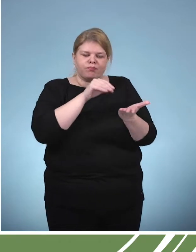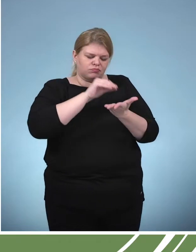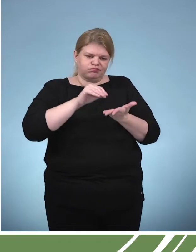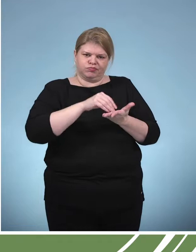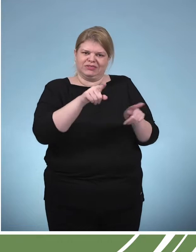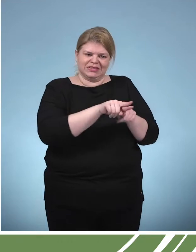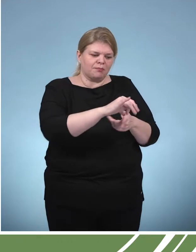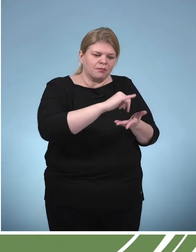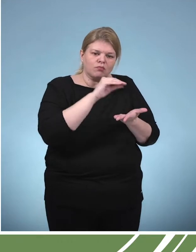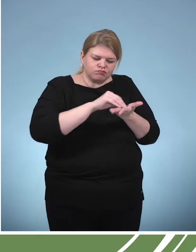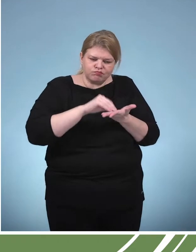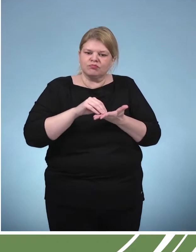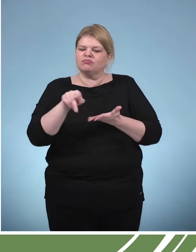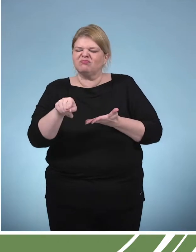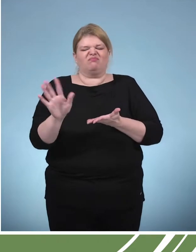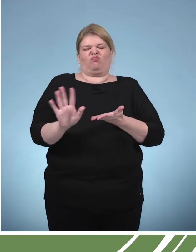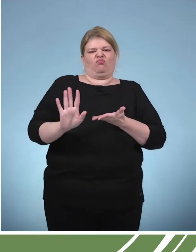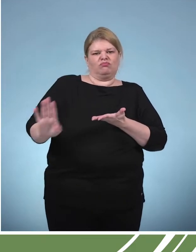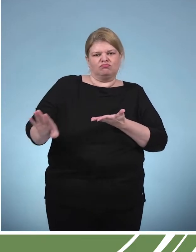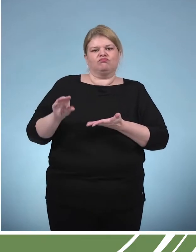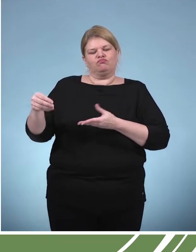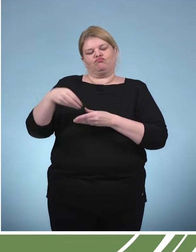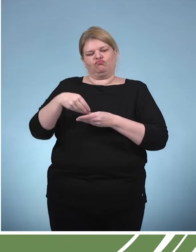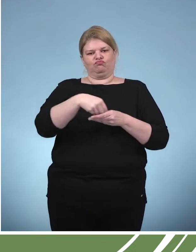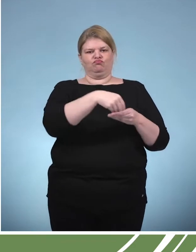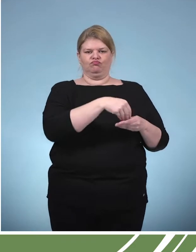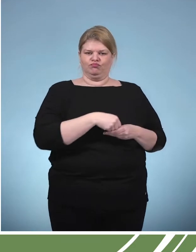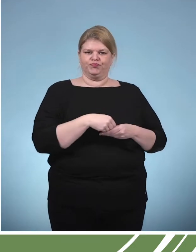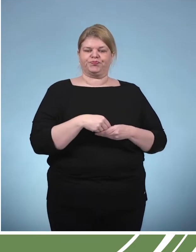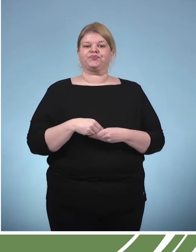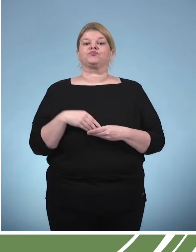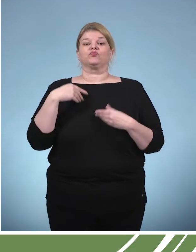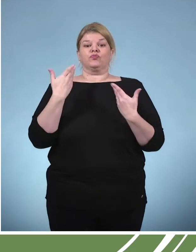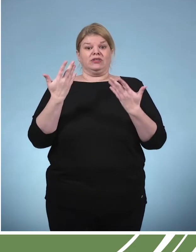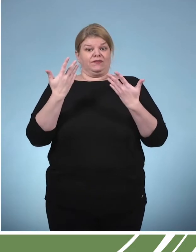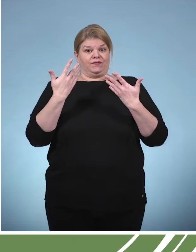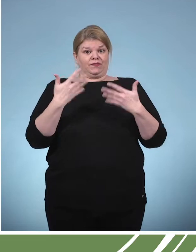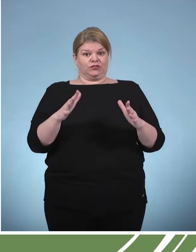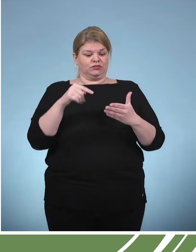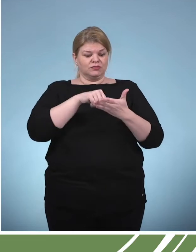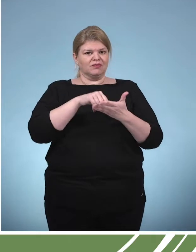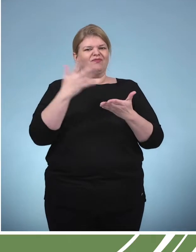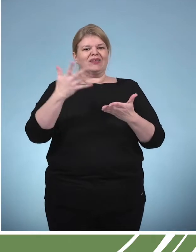oder sie stecken das vorgeschriebene Kärtchen ein. Hier geht es darum, seine eigenen Werte bewusst wahrzunehmen.